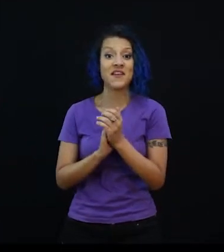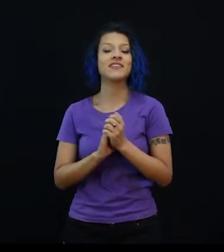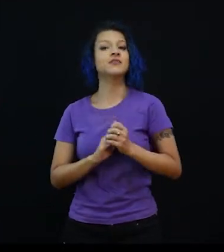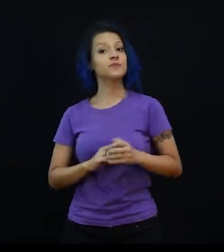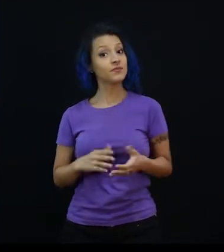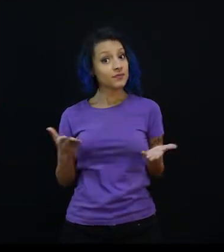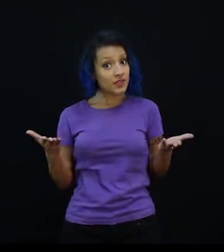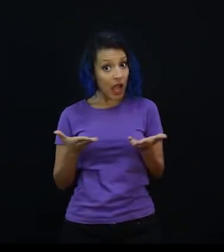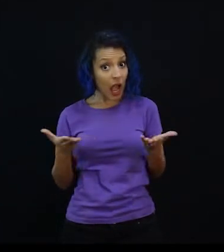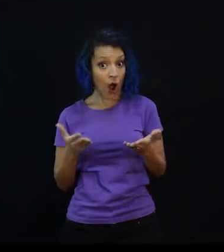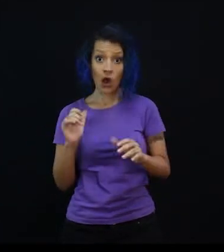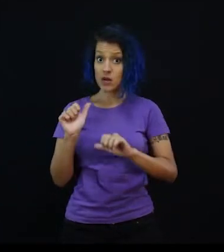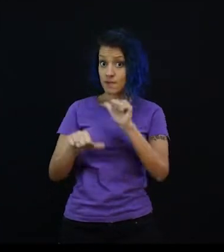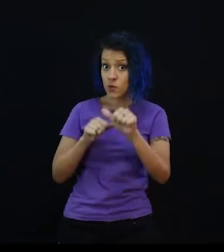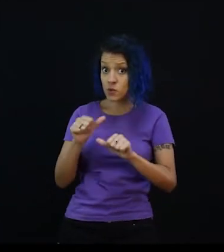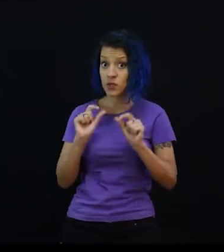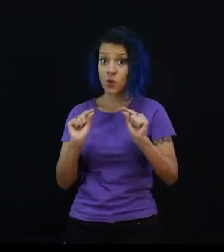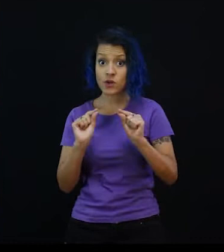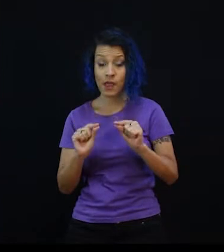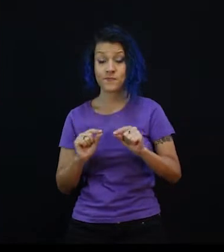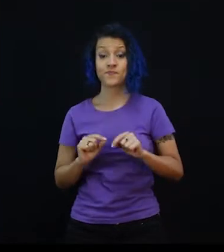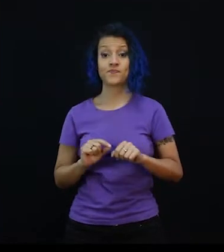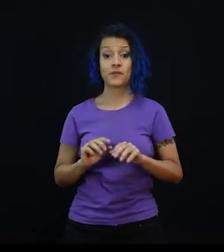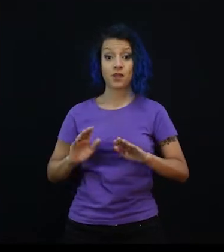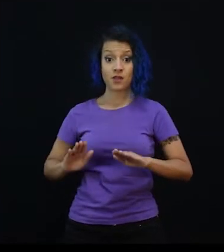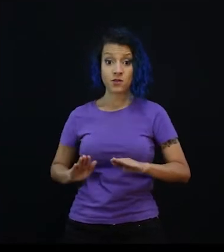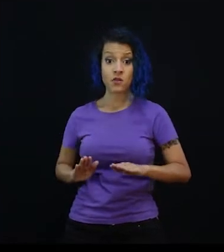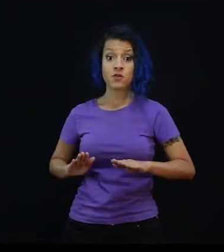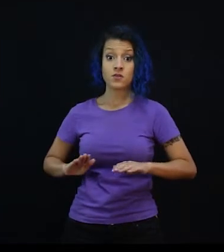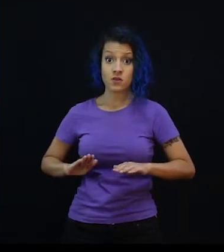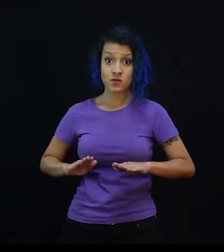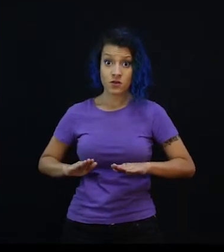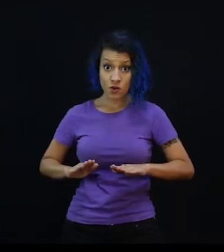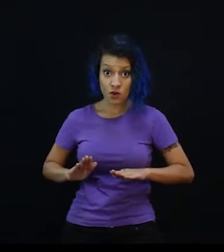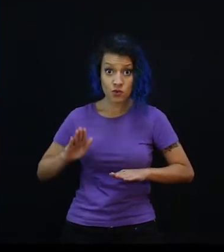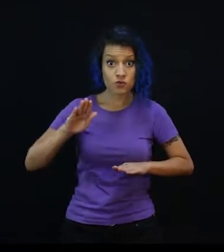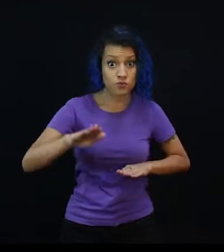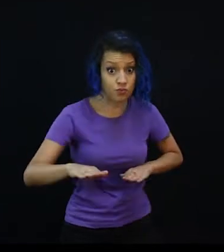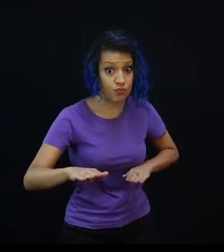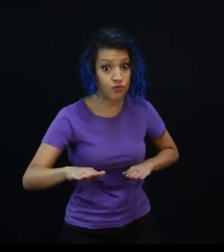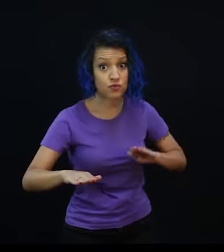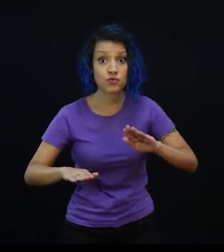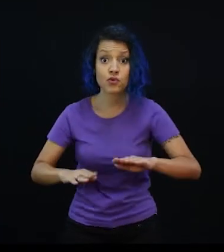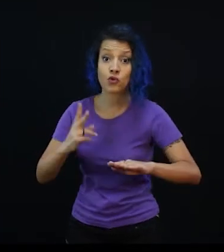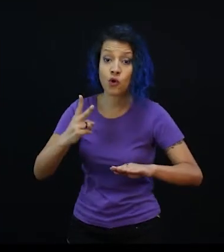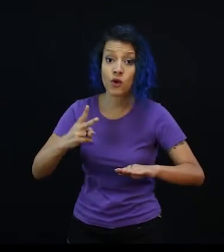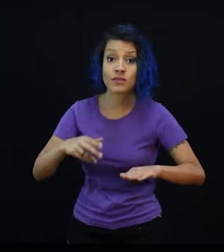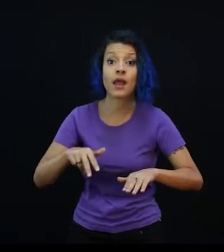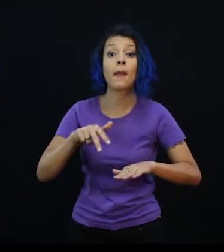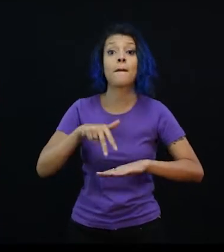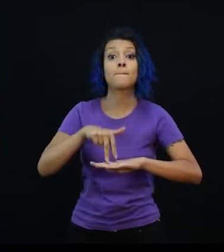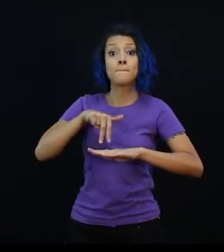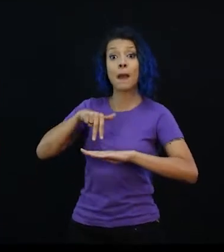Agora muda, agora é assim, são três passos, dois passos para a frente, na verdade, e três pulos para trás. Faz assim: